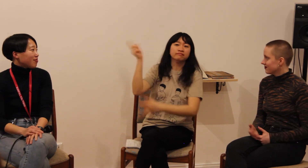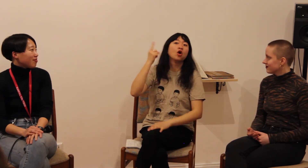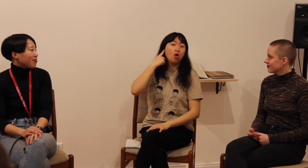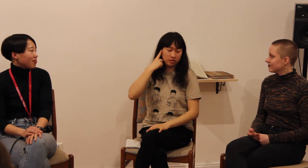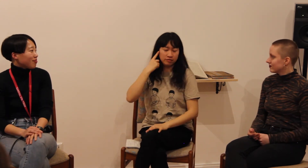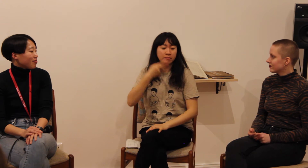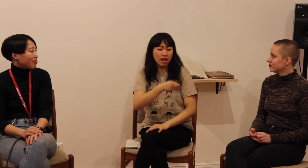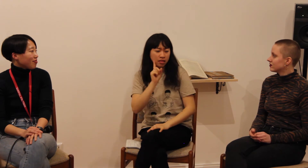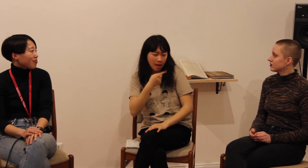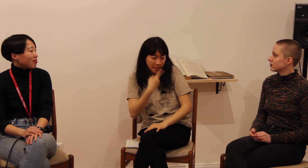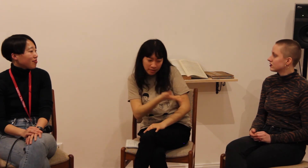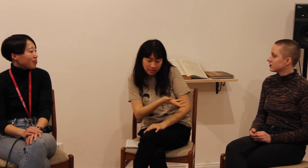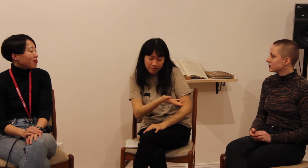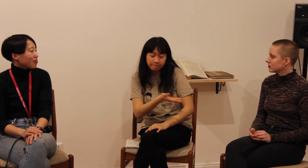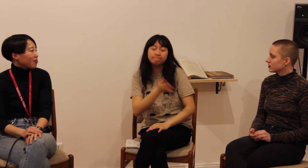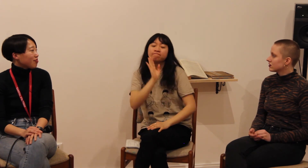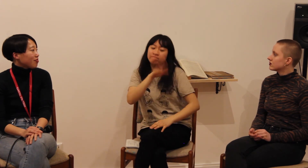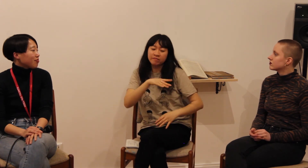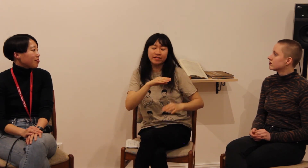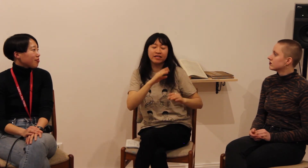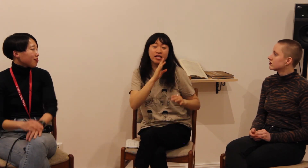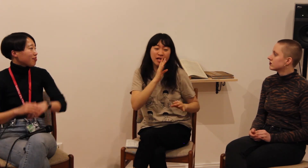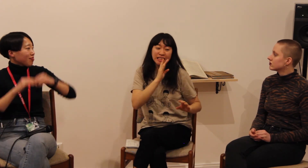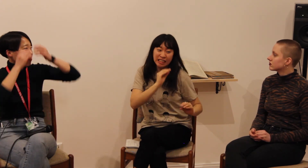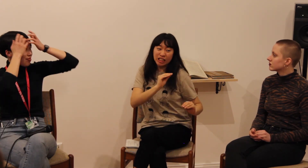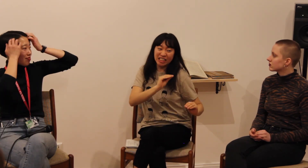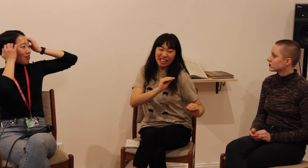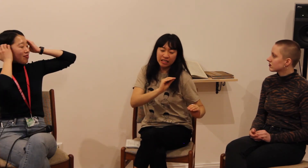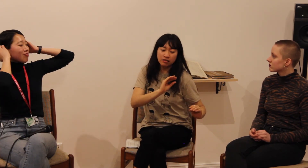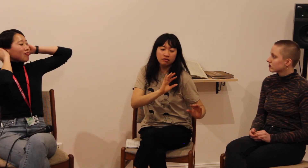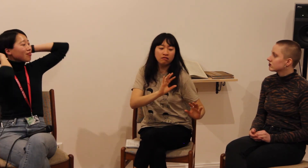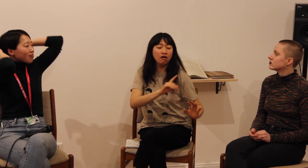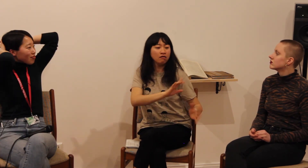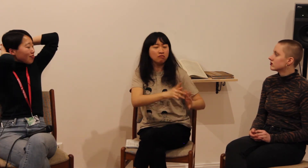Meine Eltern haben gesagt: naja das Kind ist taub.